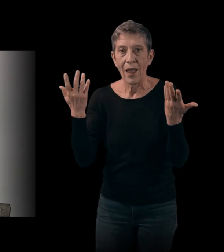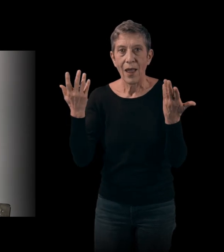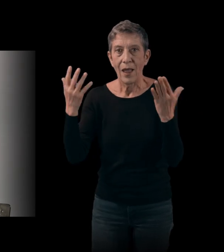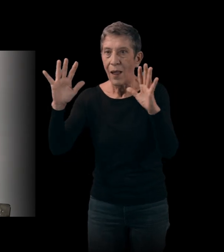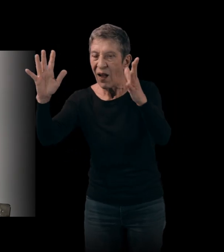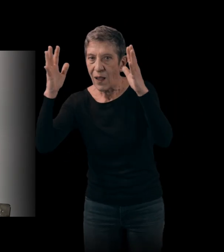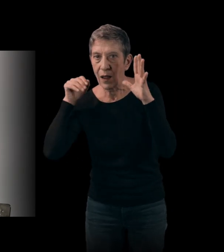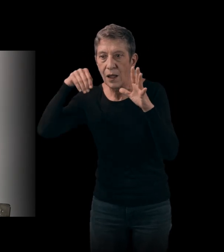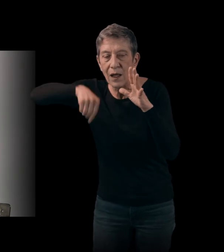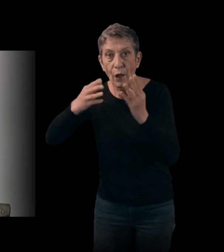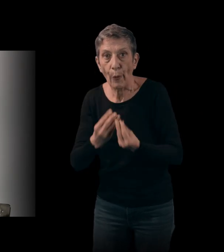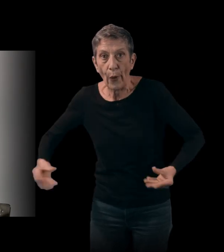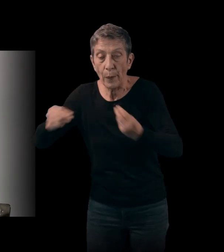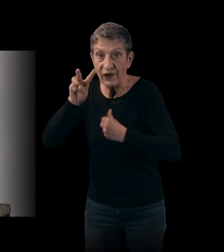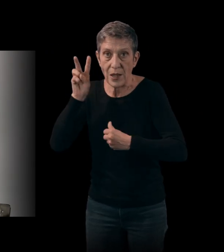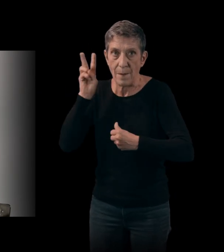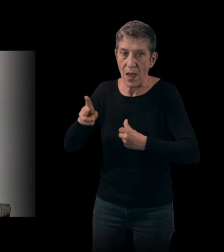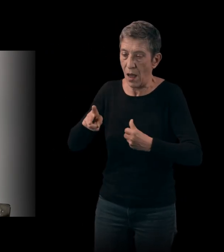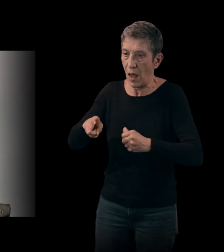mater le peuple vietnamien, il fallait faire place nette,